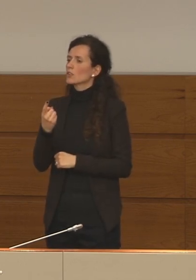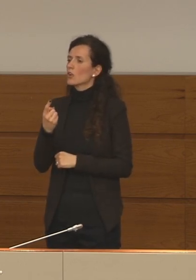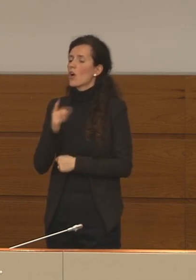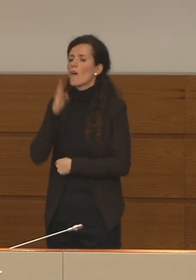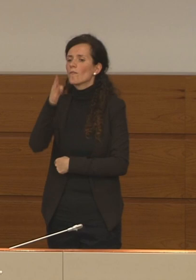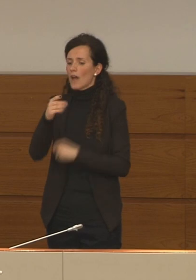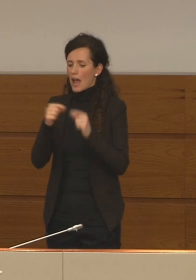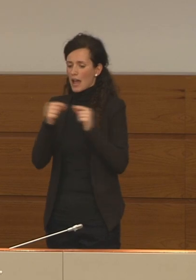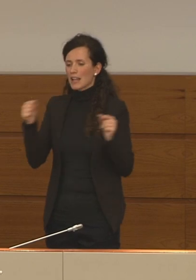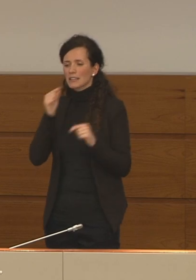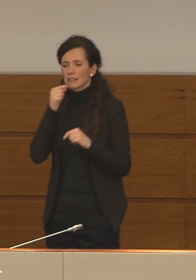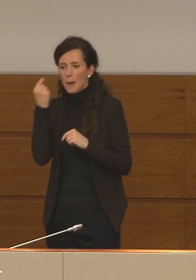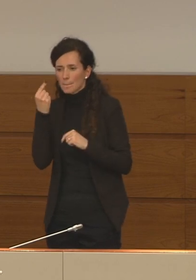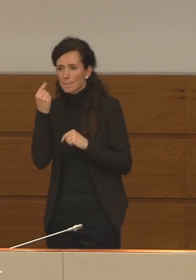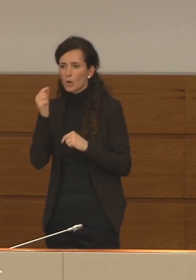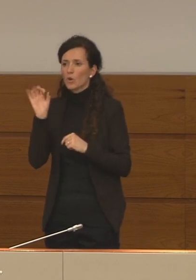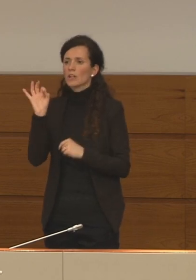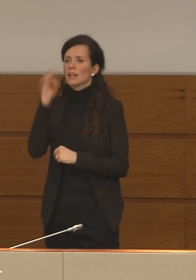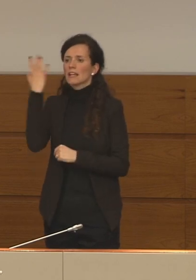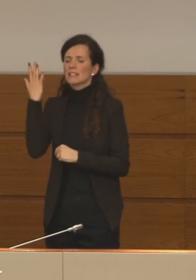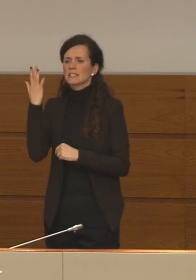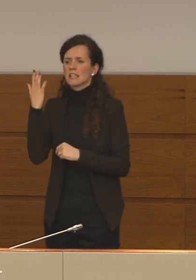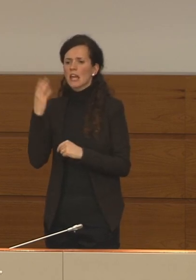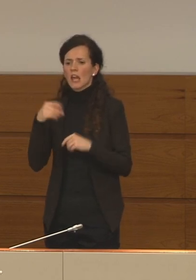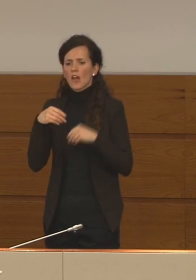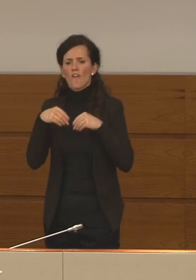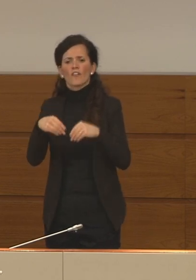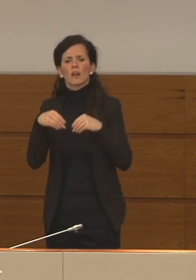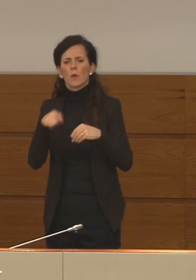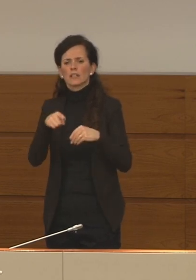se si era frequentato una certa sala da ballo in Piemonte.